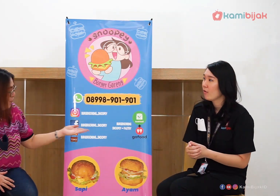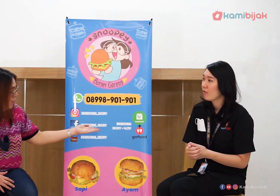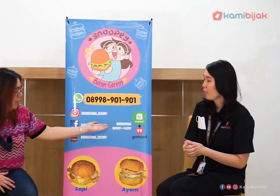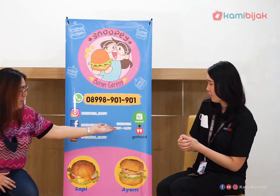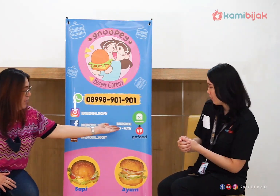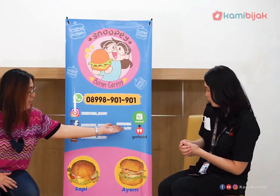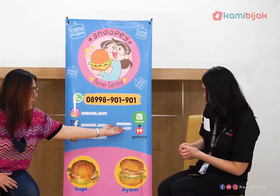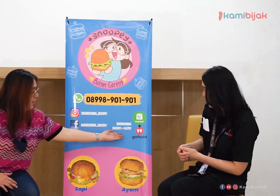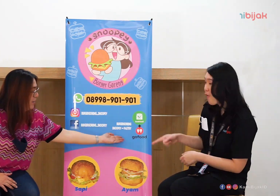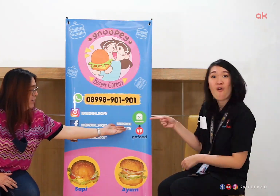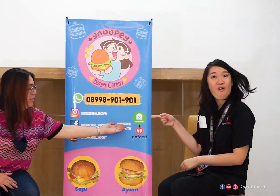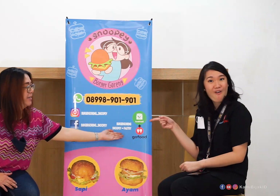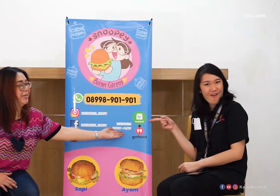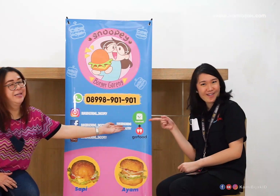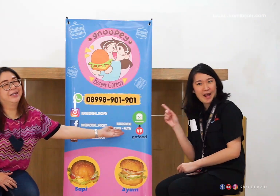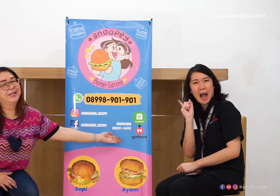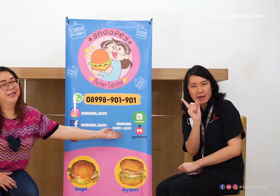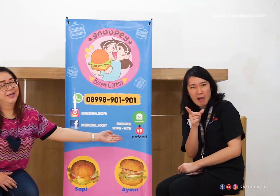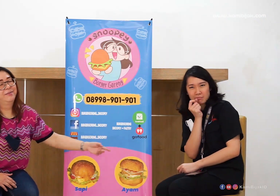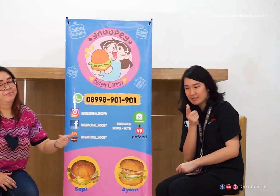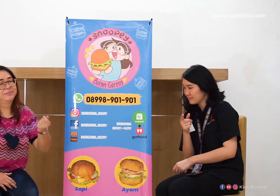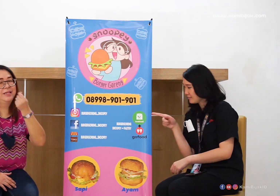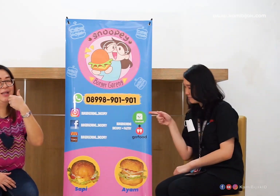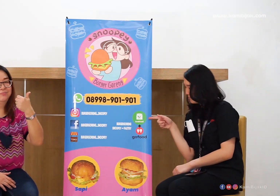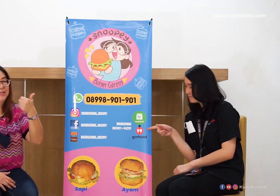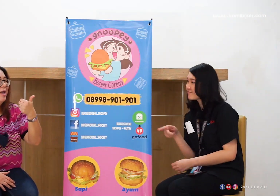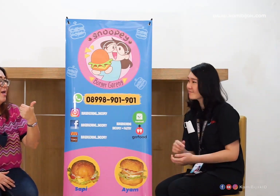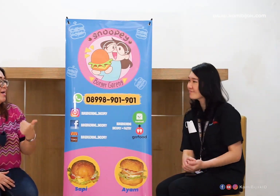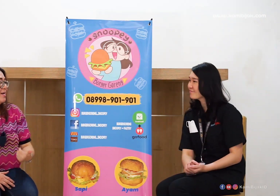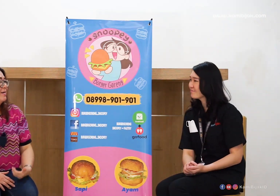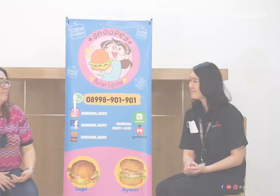Kalau GrabFood sedang dalam proses ya.